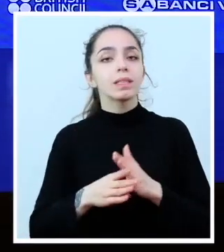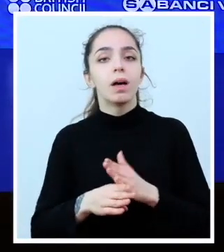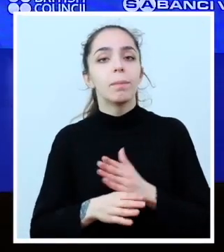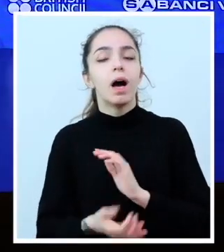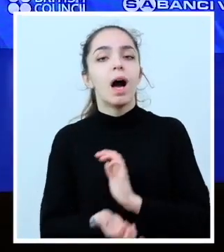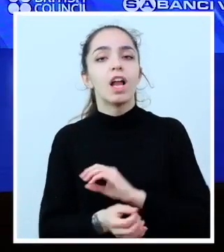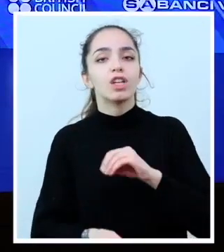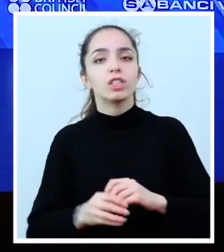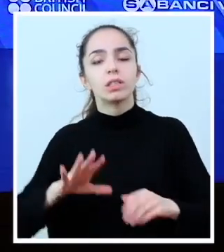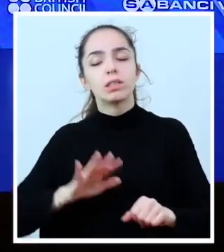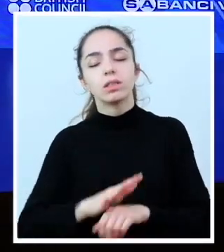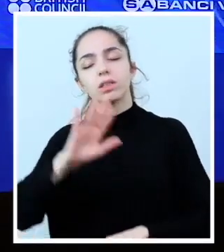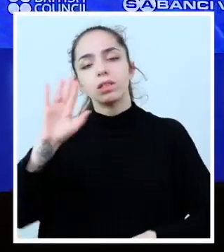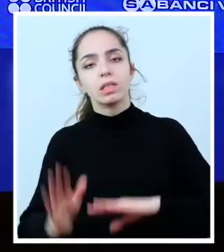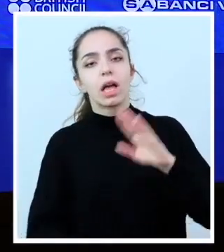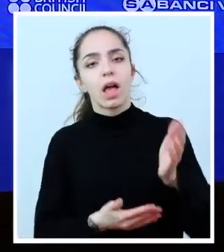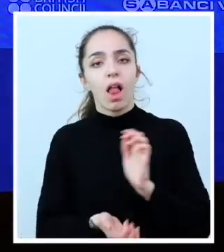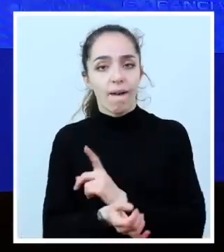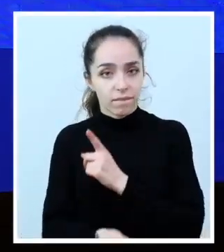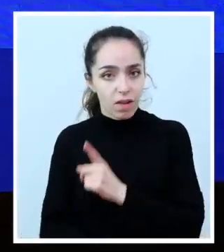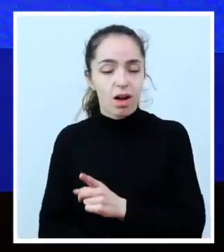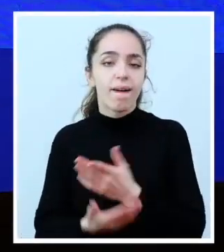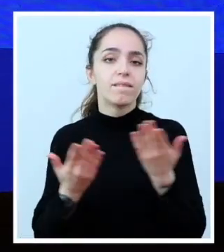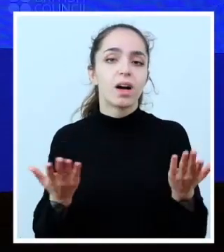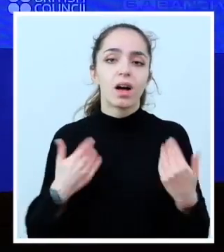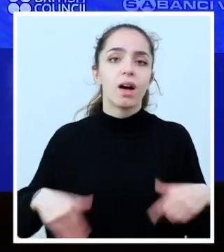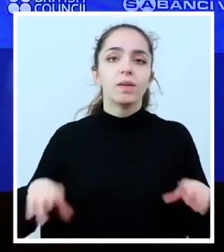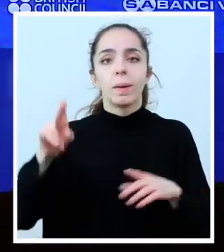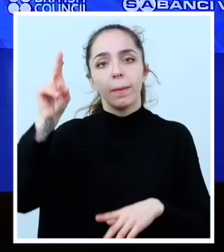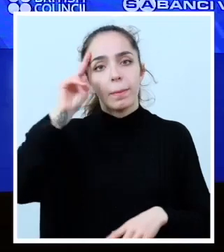Çünkü aile içi şiddetin olduğu bir ailede veya çevresinde psikolojik ve...